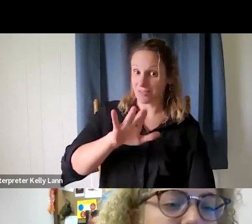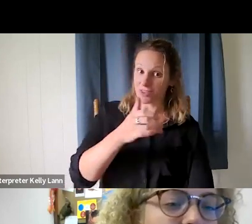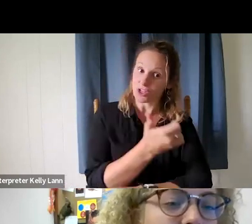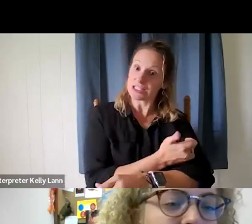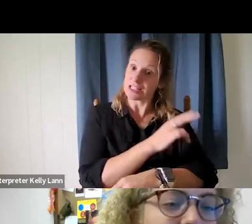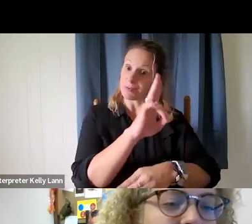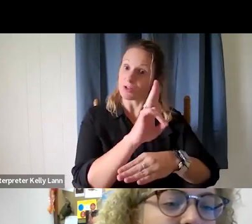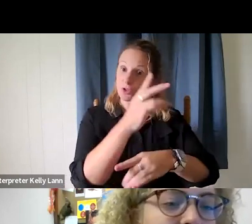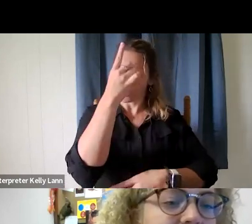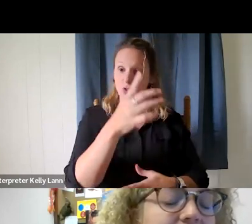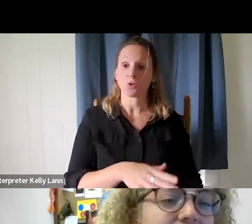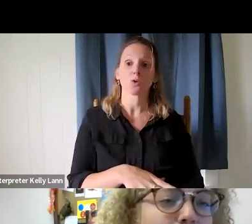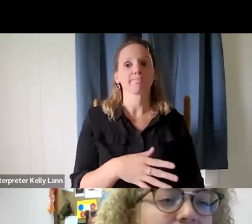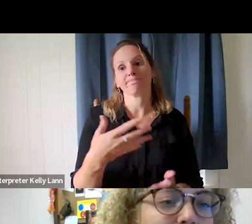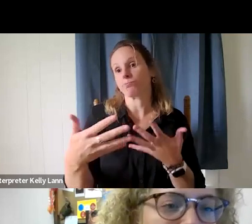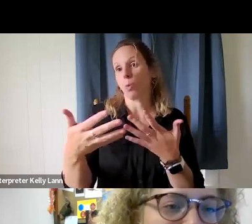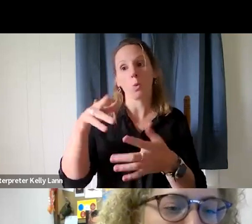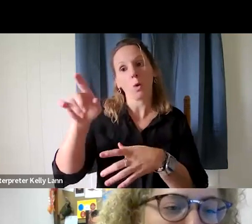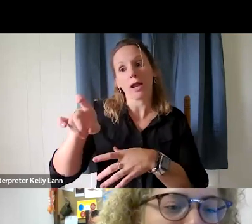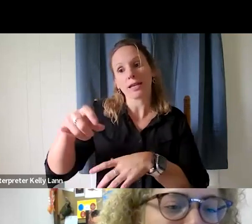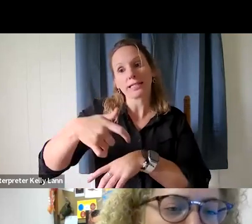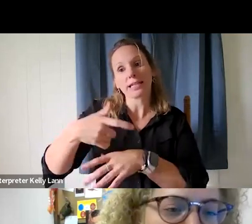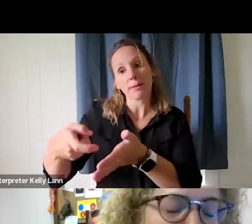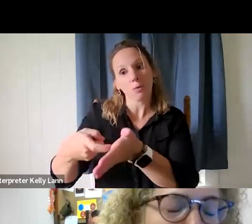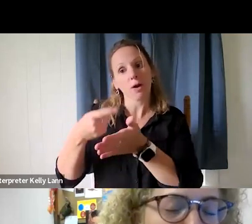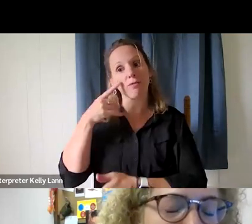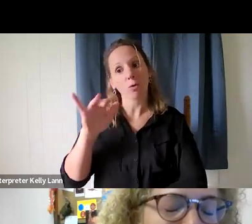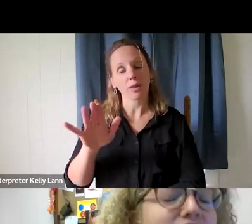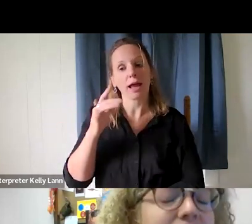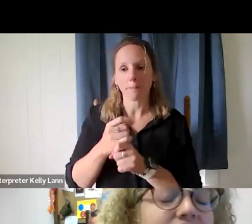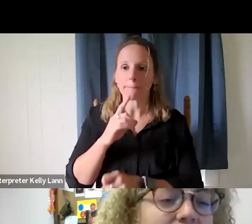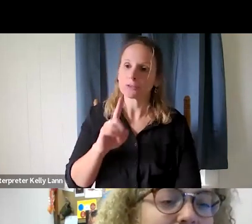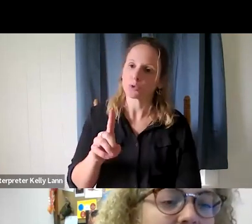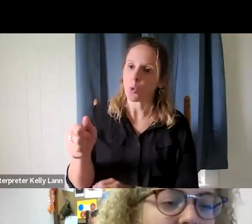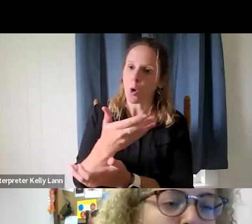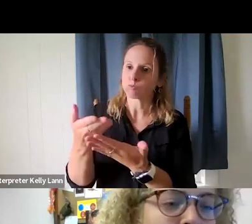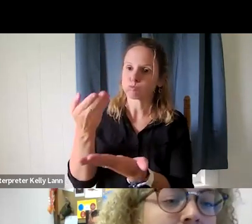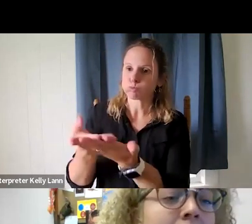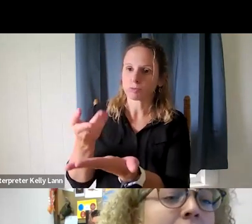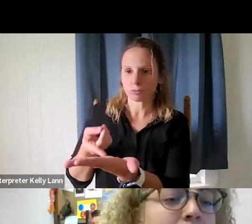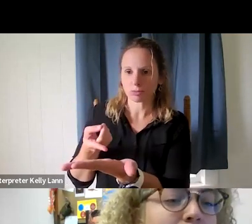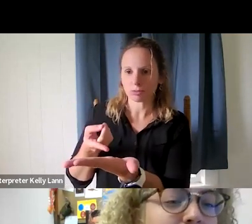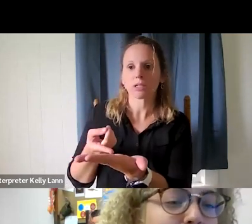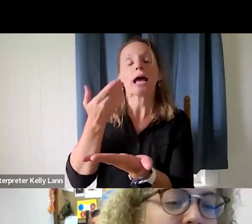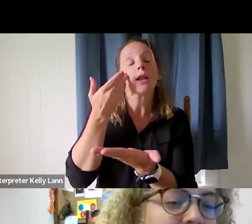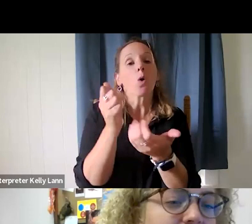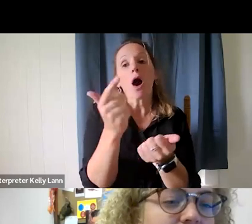Dedico el tiempo que sea necesario porque esa es una de las partes más importantes, cada sección del MSR es importante, pero sus secciones más importantes